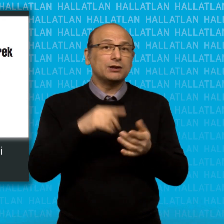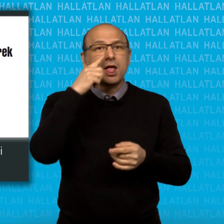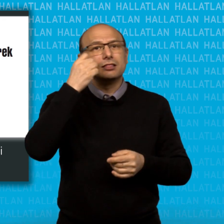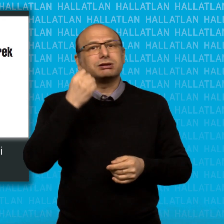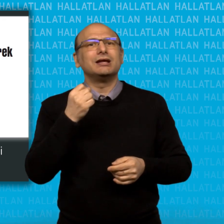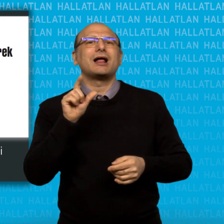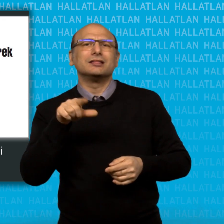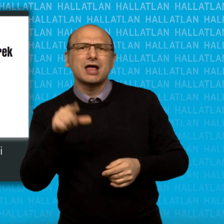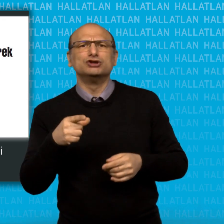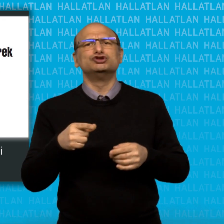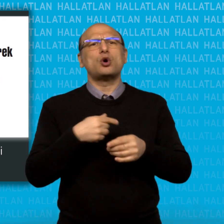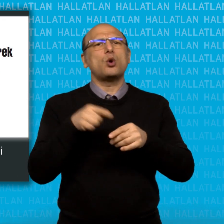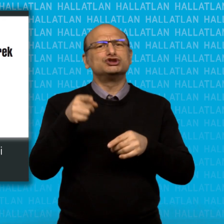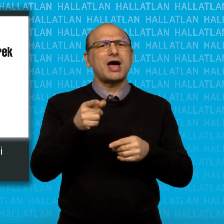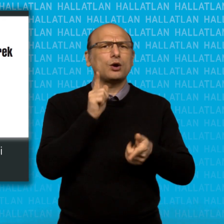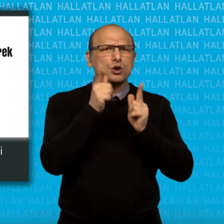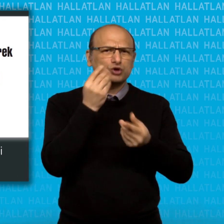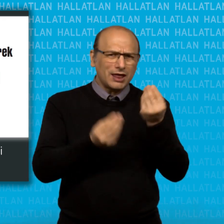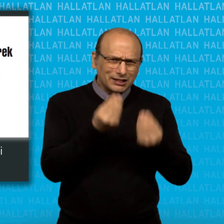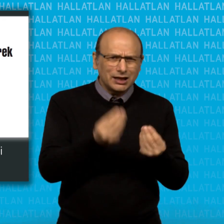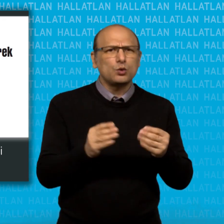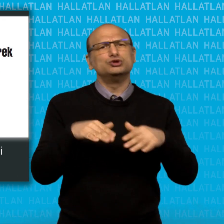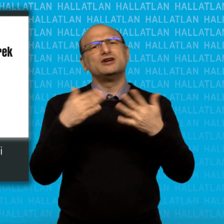közte például az NB II-es Soroksárnál kölcsönben szereplő játékosoké,